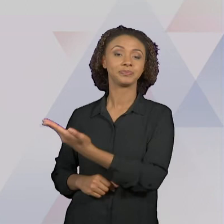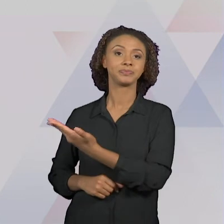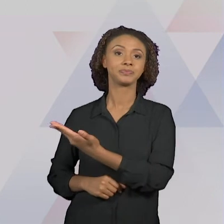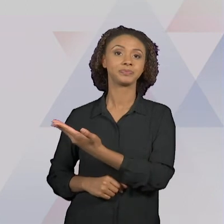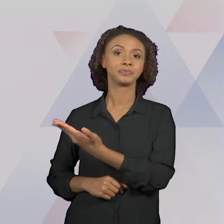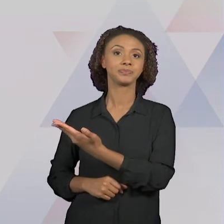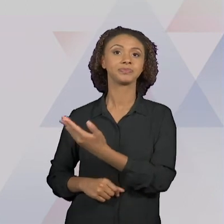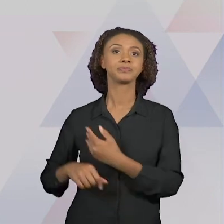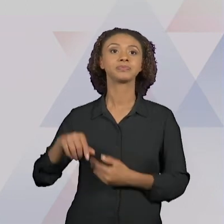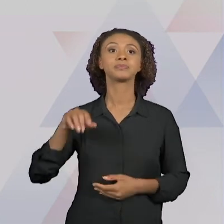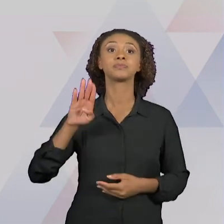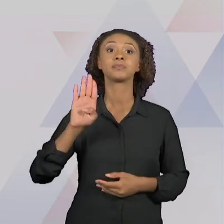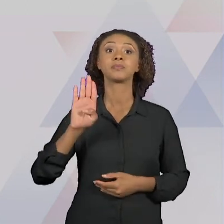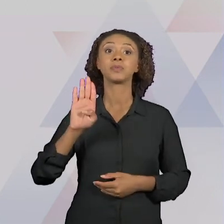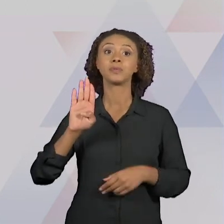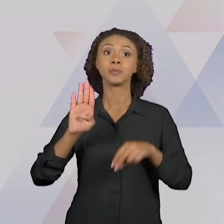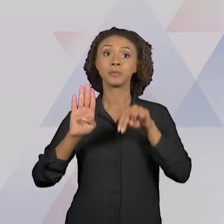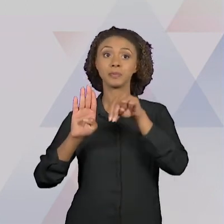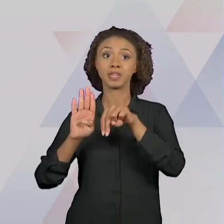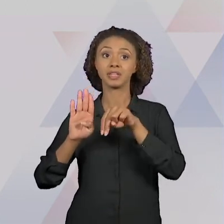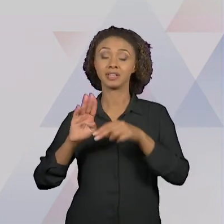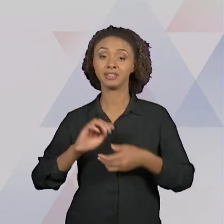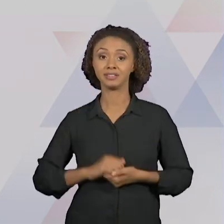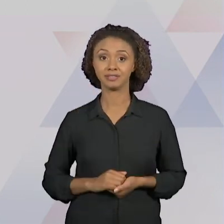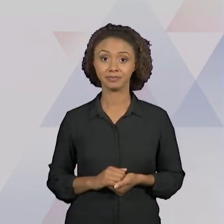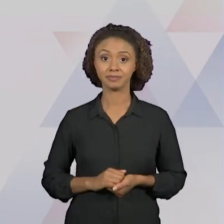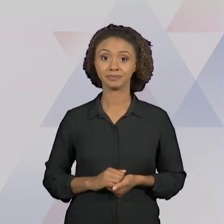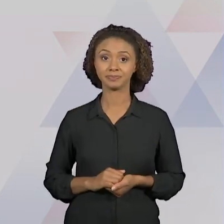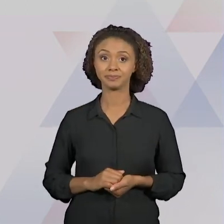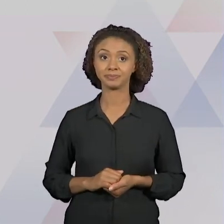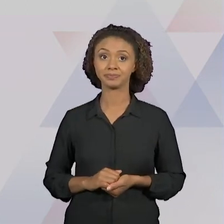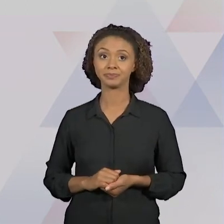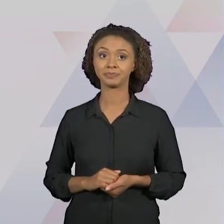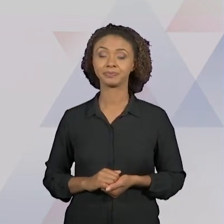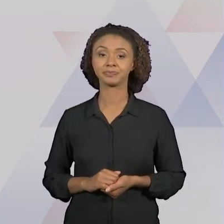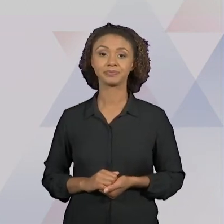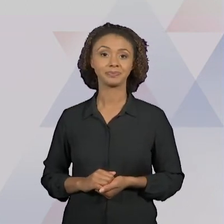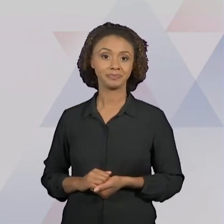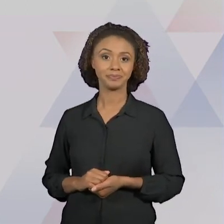[SOM AMBIENTE]